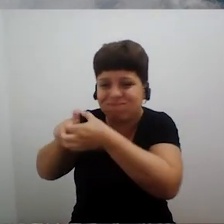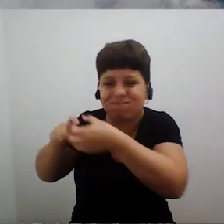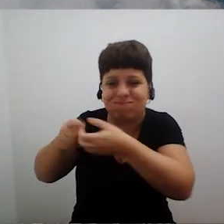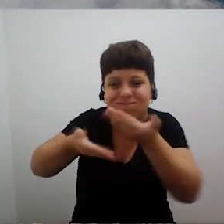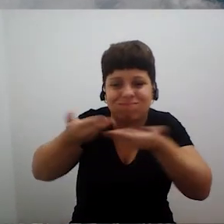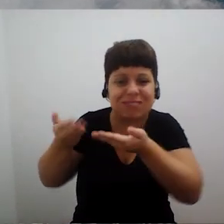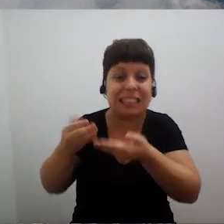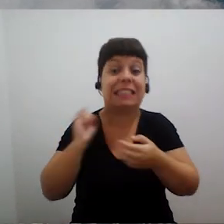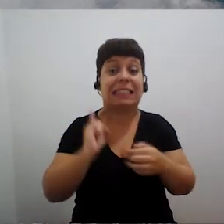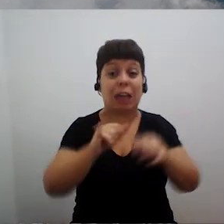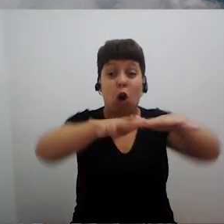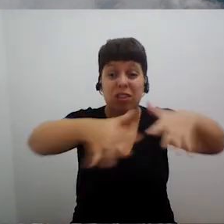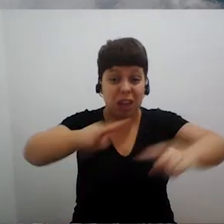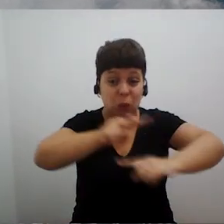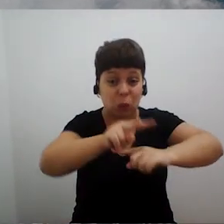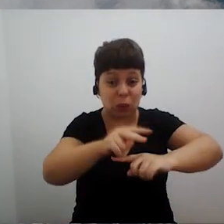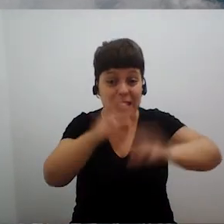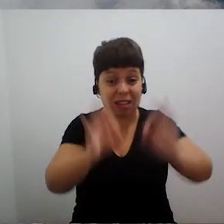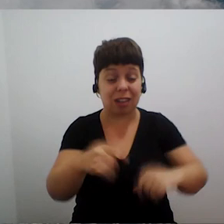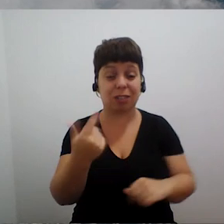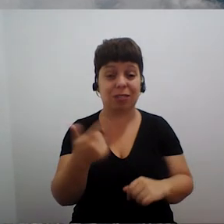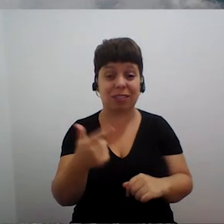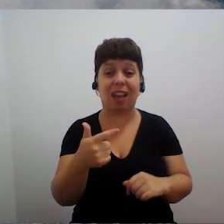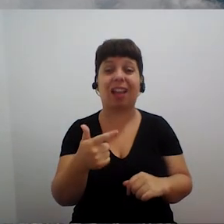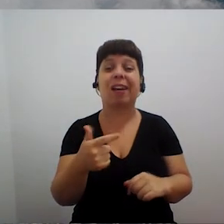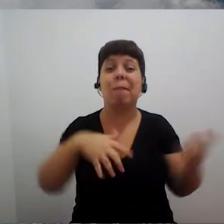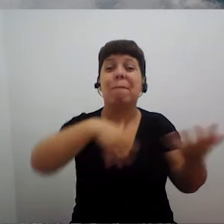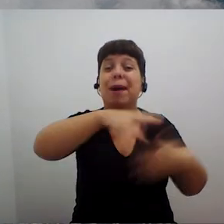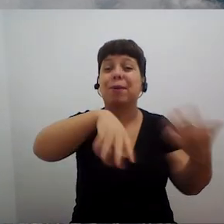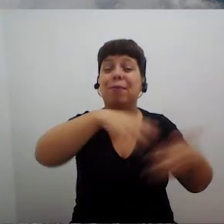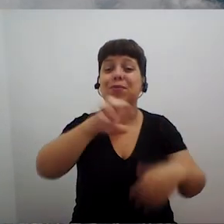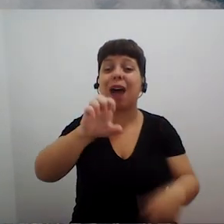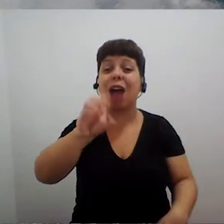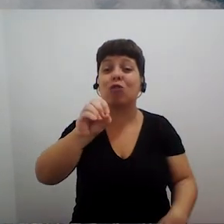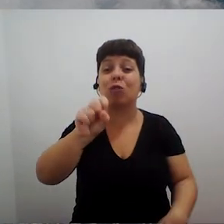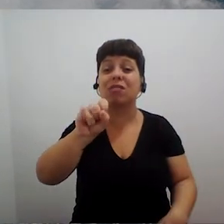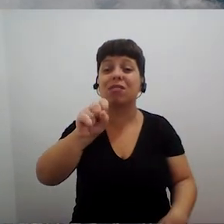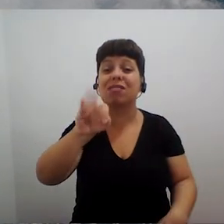dos oceanos nós alteramos todo um ecossistema que reverberam inevitavelmente em risco para a vida